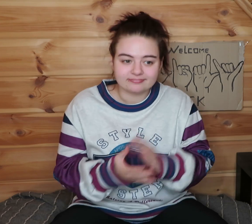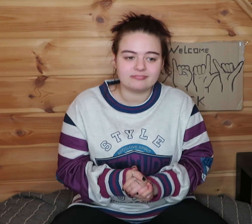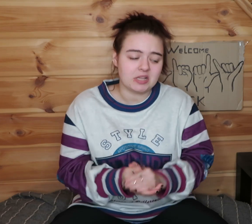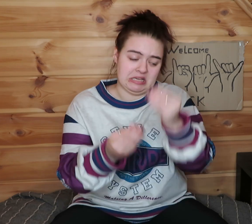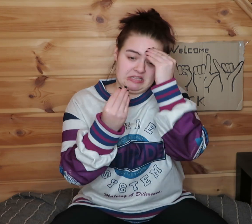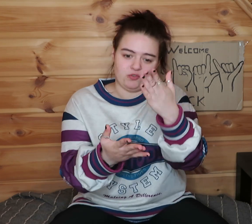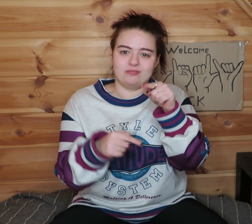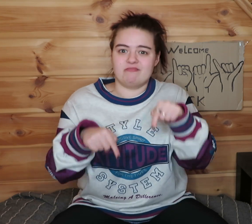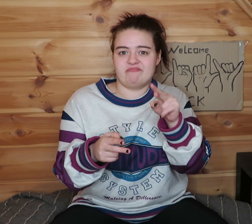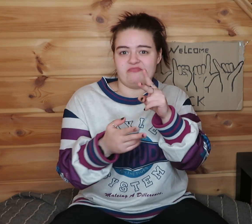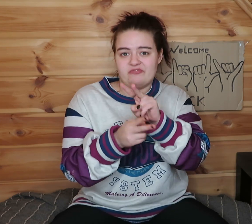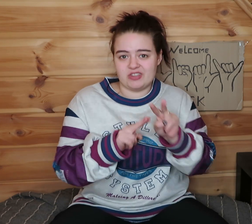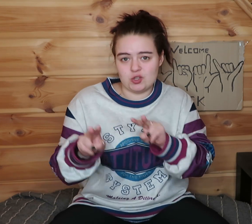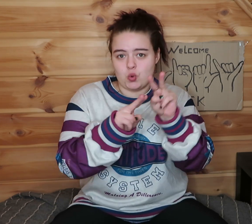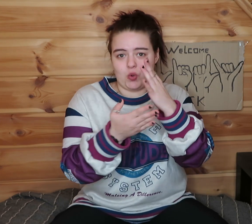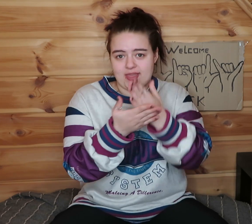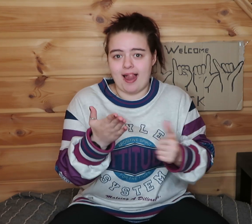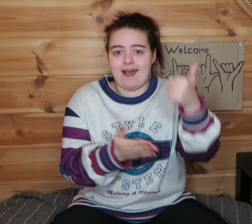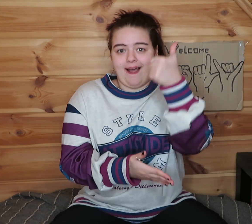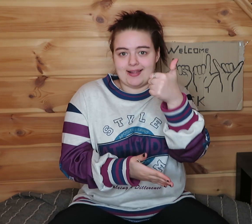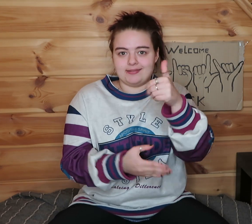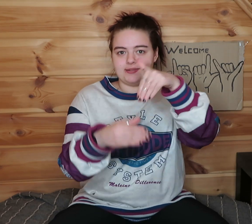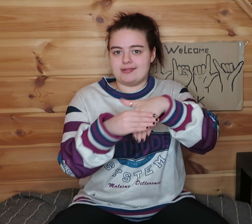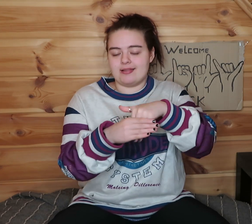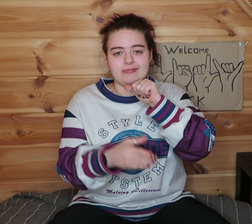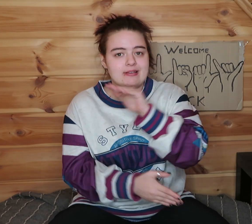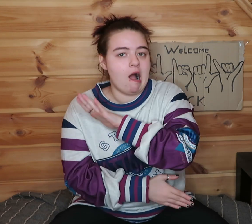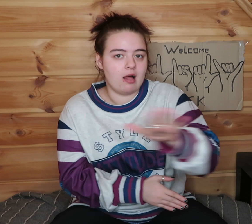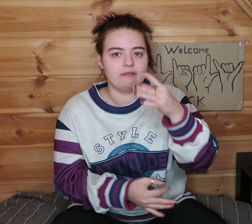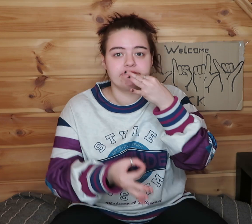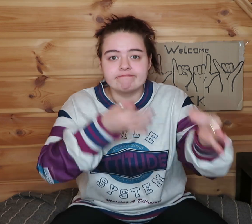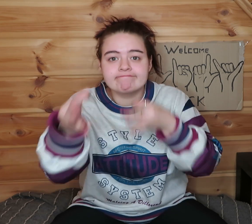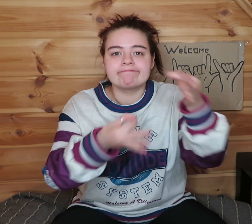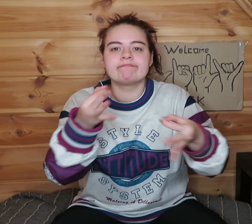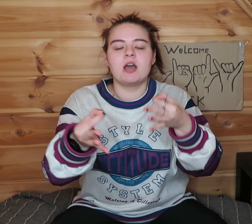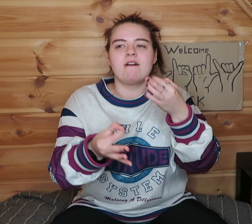Dieses Video ist der Teil 1 und enthaltet nicht alle Fragen der Umfrage.